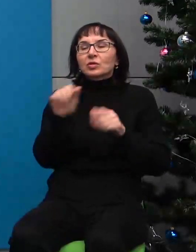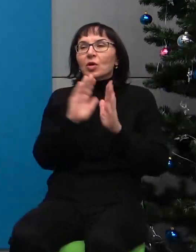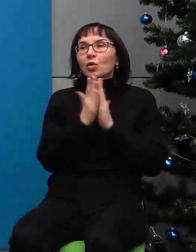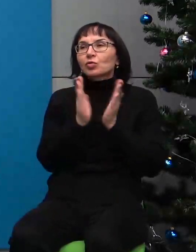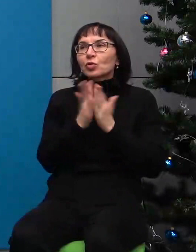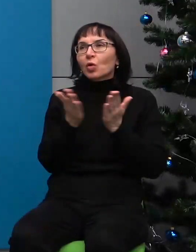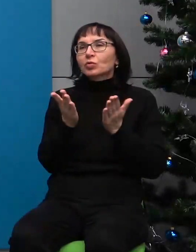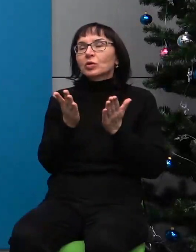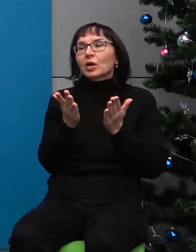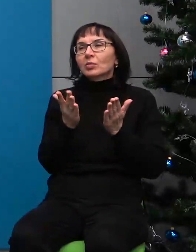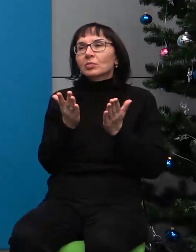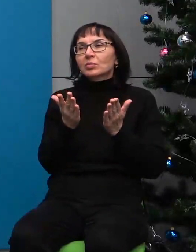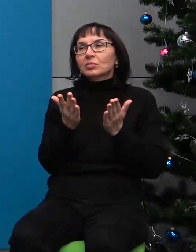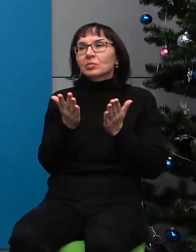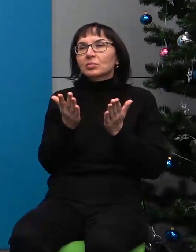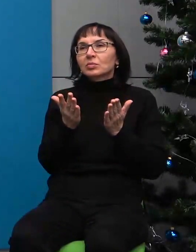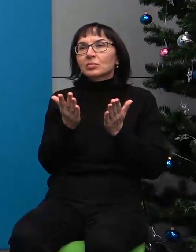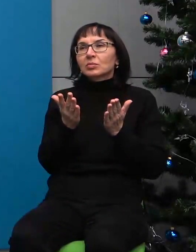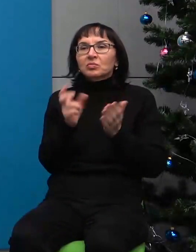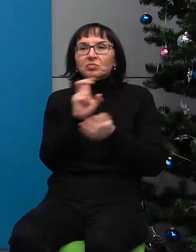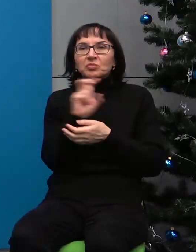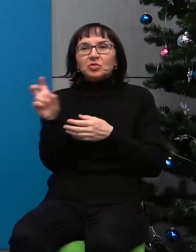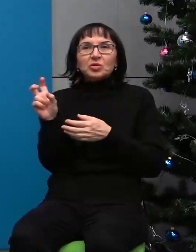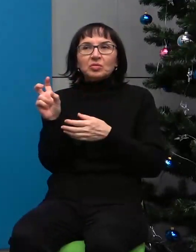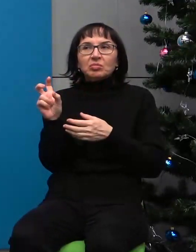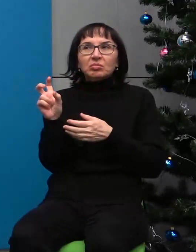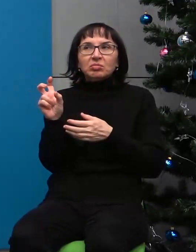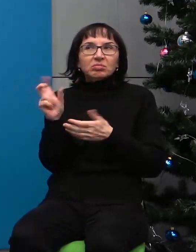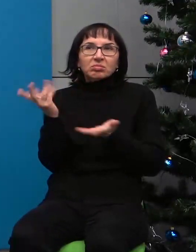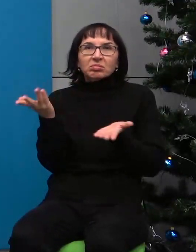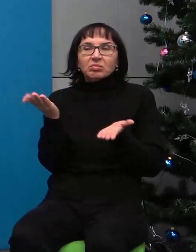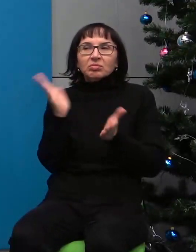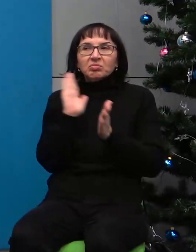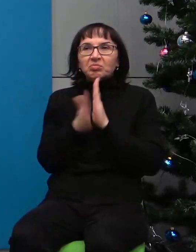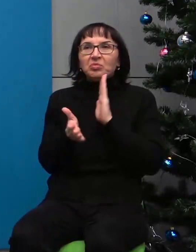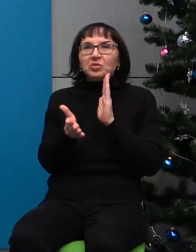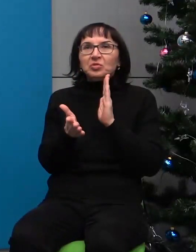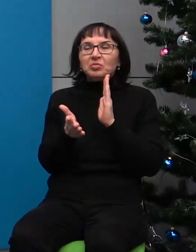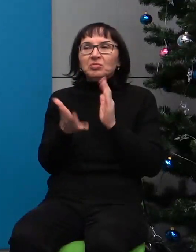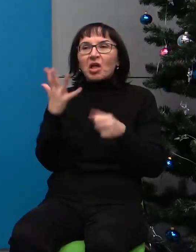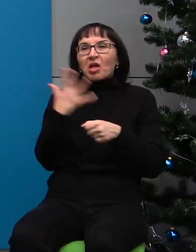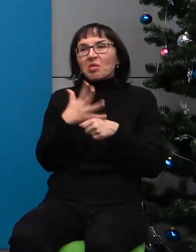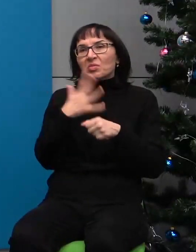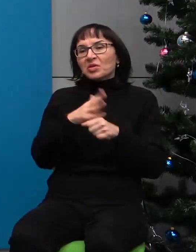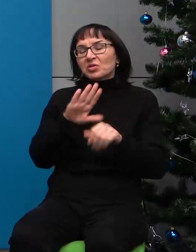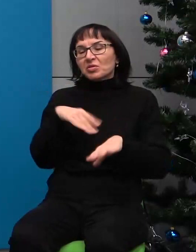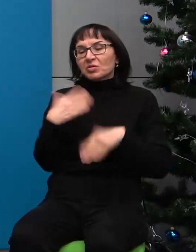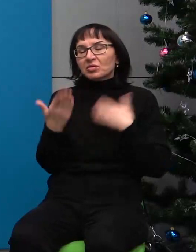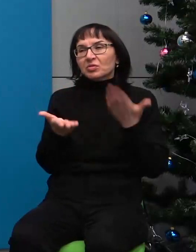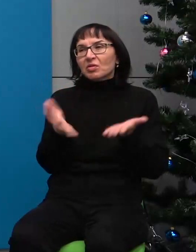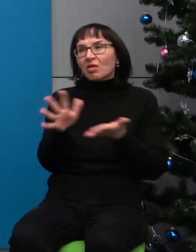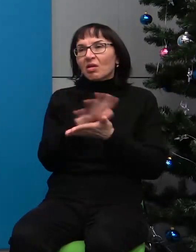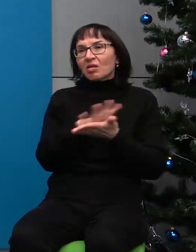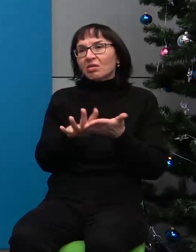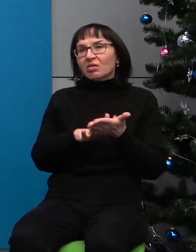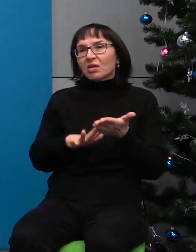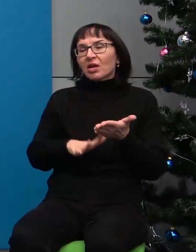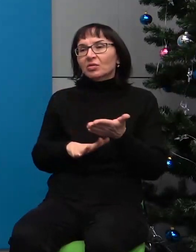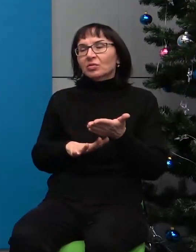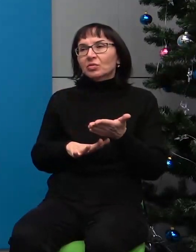o, czytam sobie książkę. Czy to jest po prostu 50 stron czegoś? Wiecie państwo, tak jakbyście teraz państwo usiedli i coś napisali, to są państwa wspomnienia,